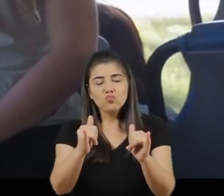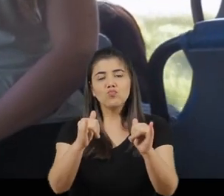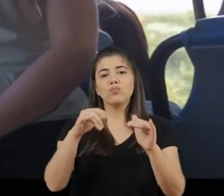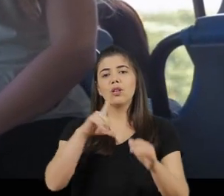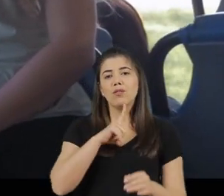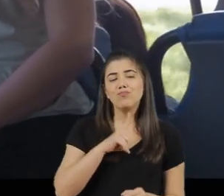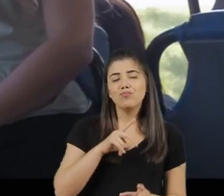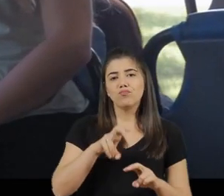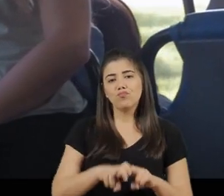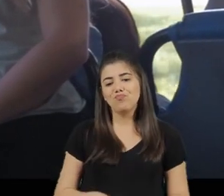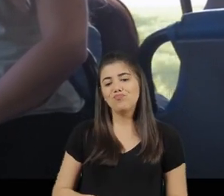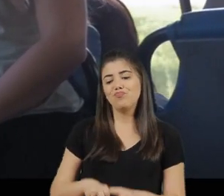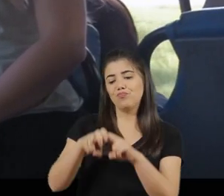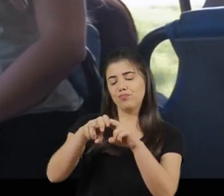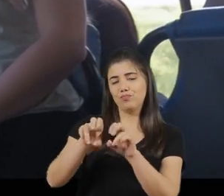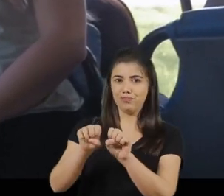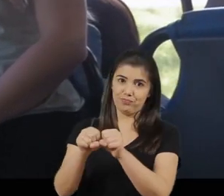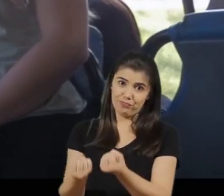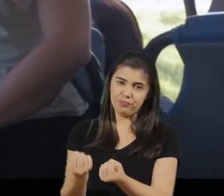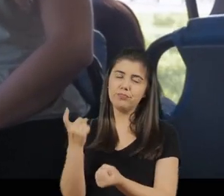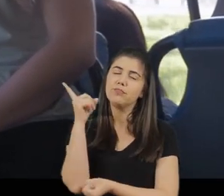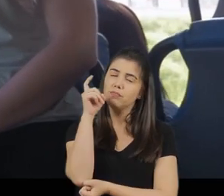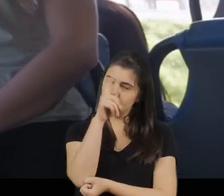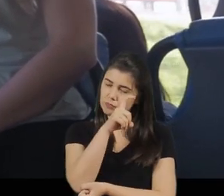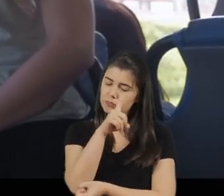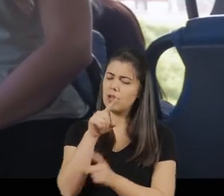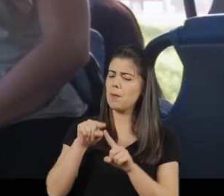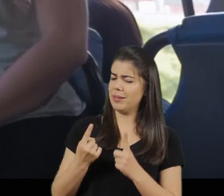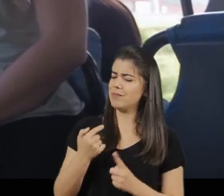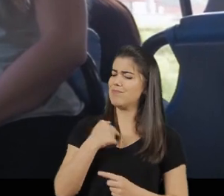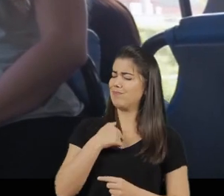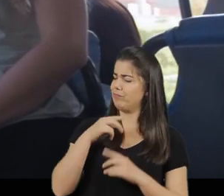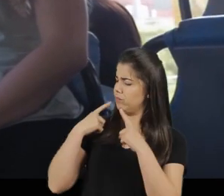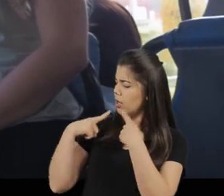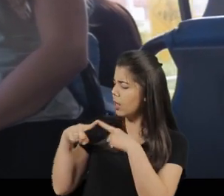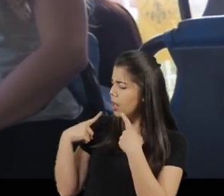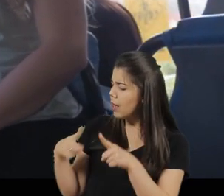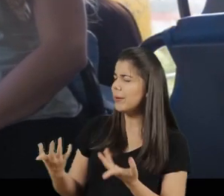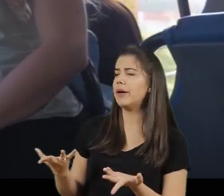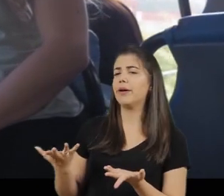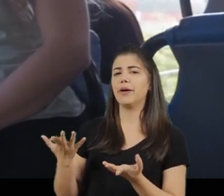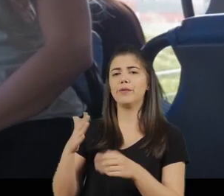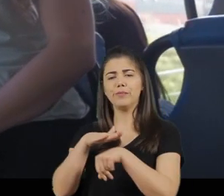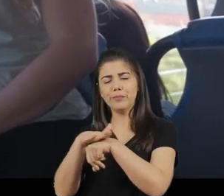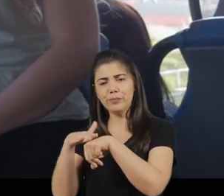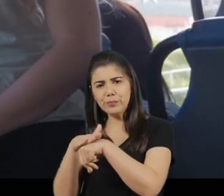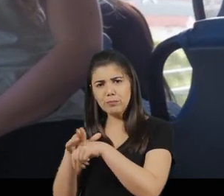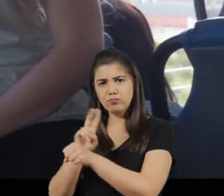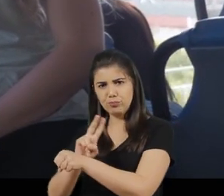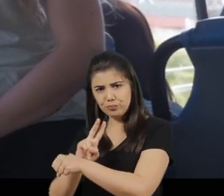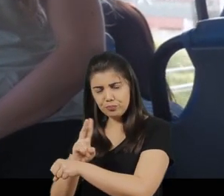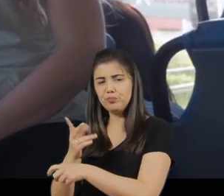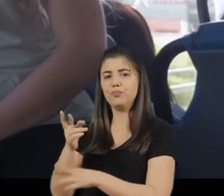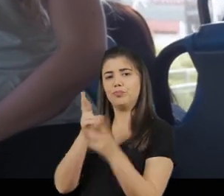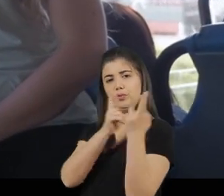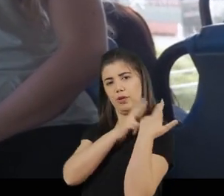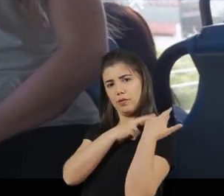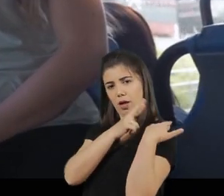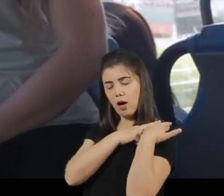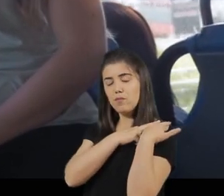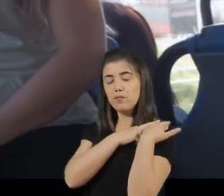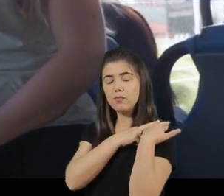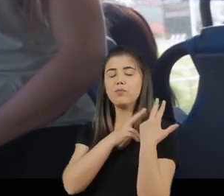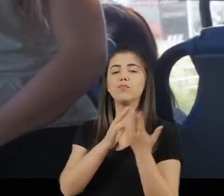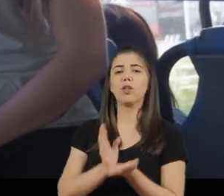e daí veio um fiscal conversar comigo pela